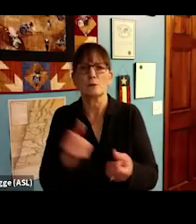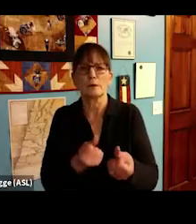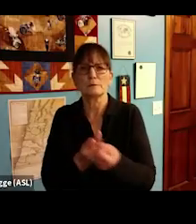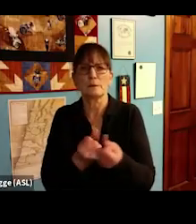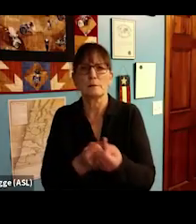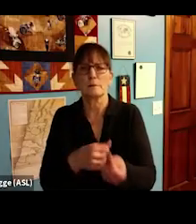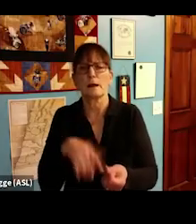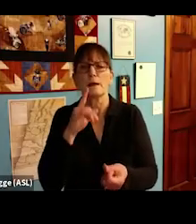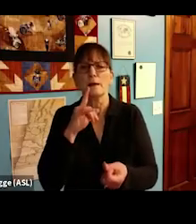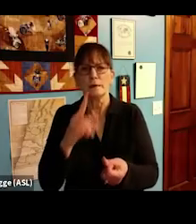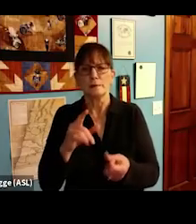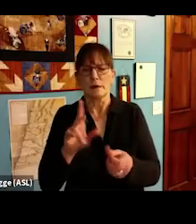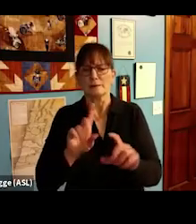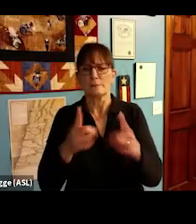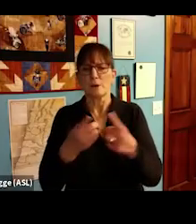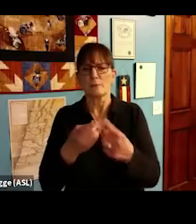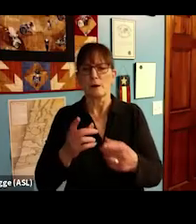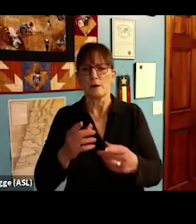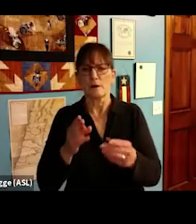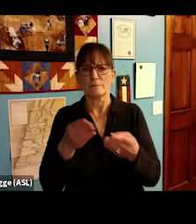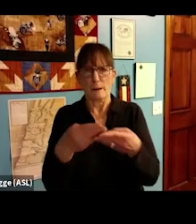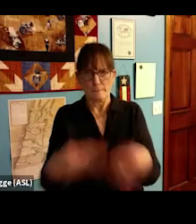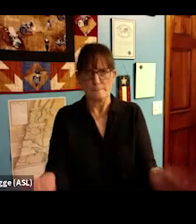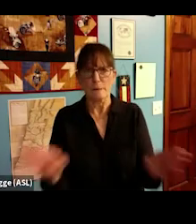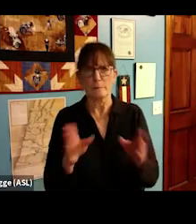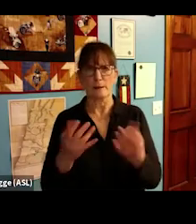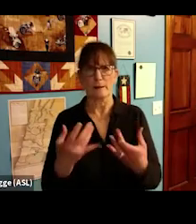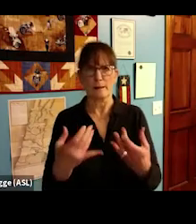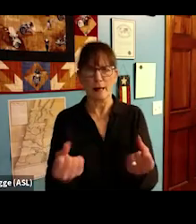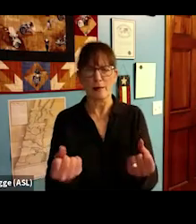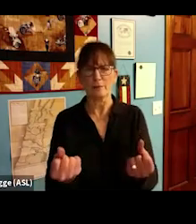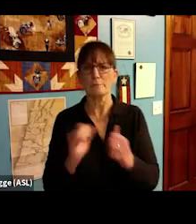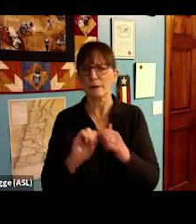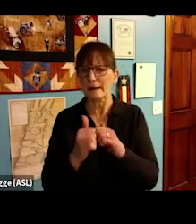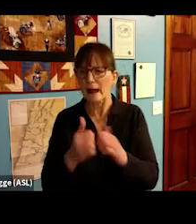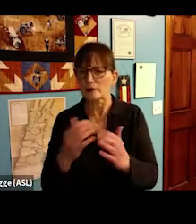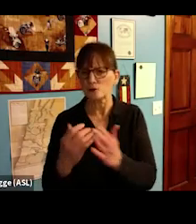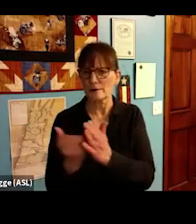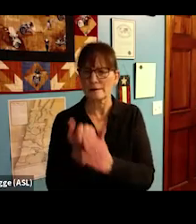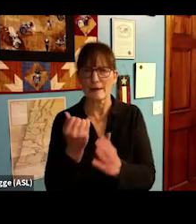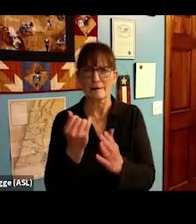al acceso a la eFolder. Entendemos cómo puede ser confuso a veces